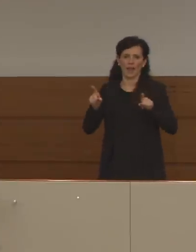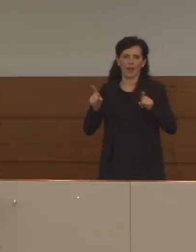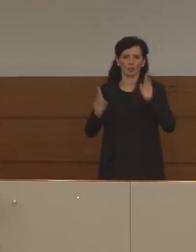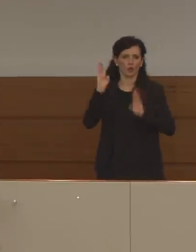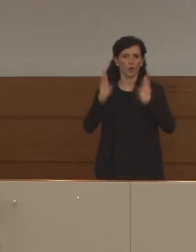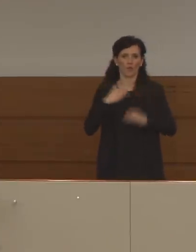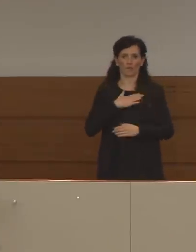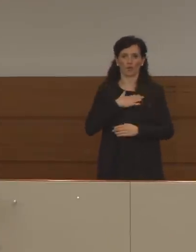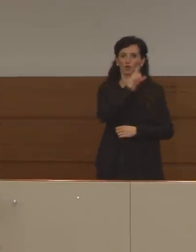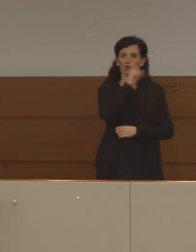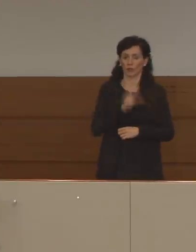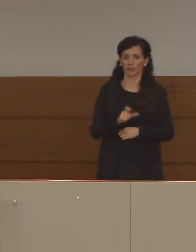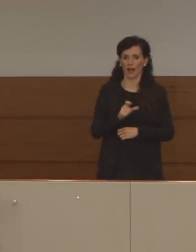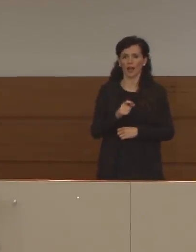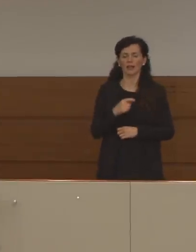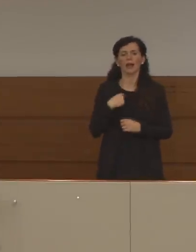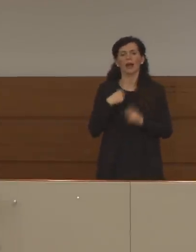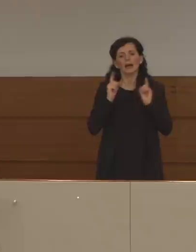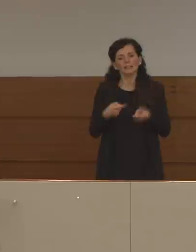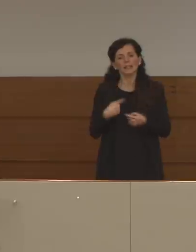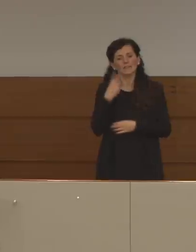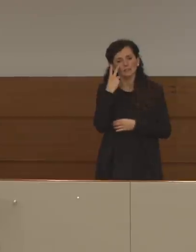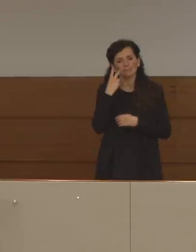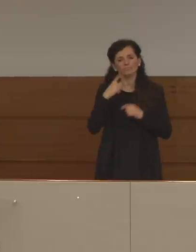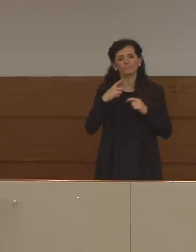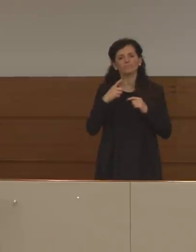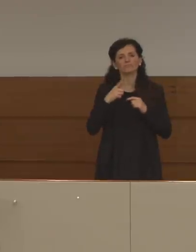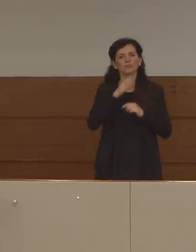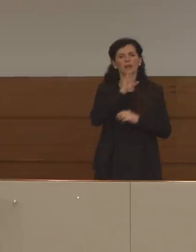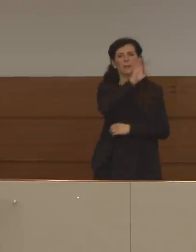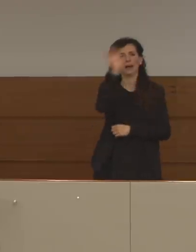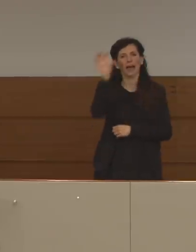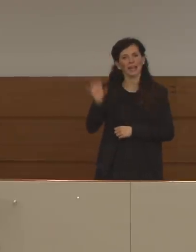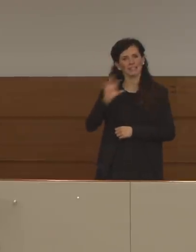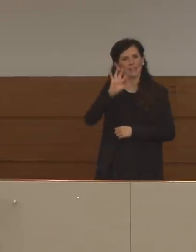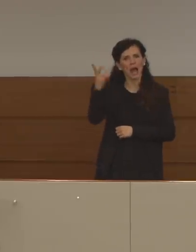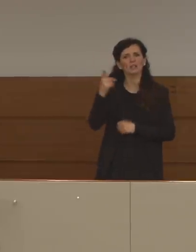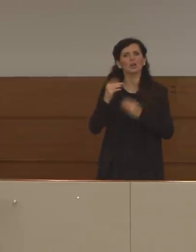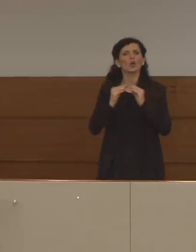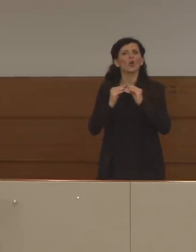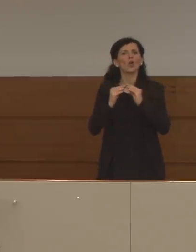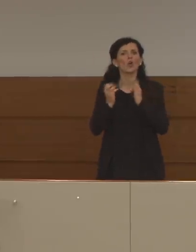quello che succederà negli altri paesi. Rimane ancora